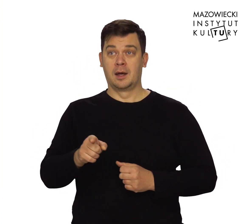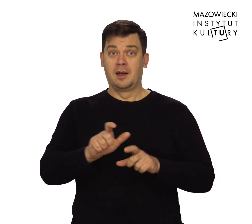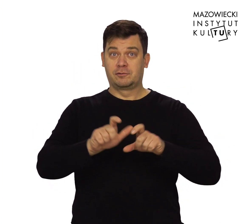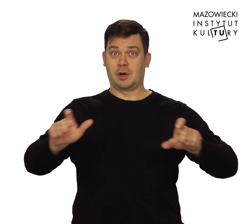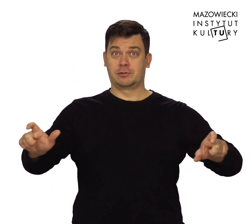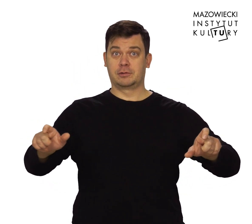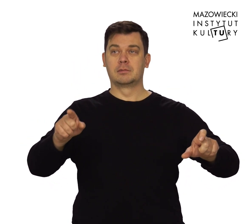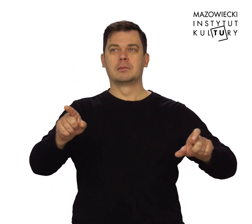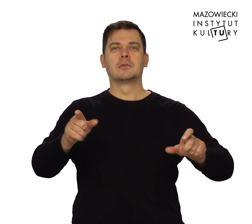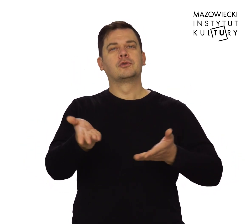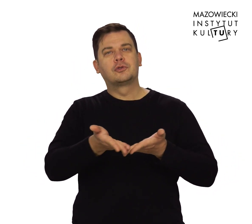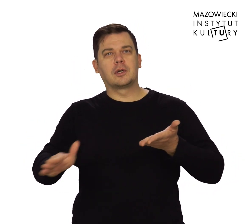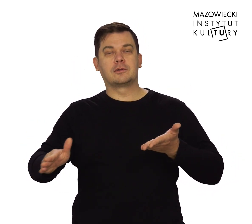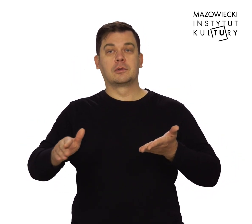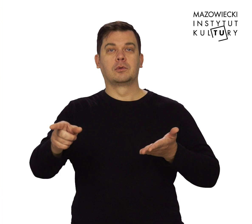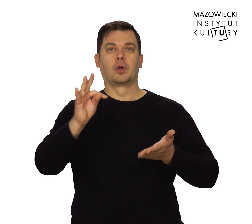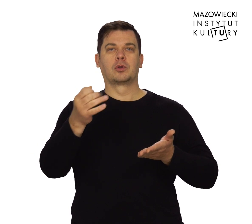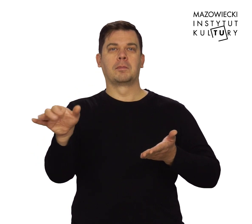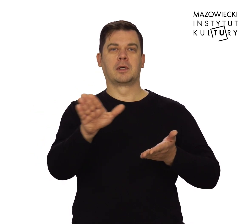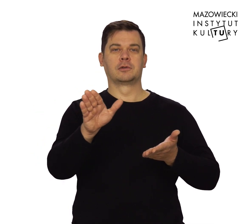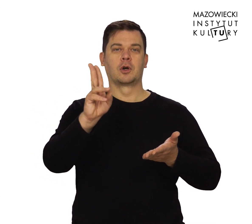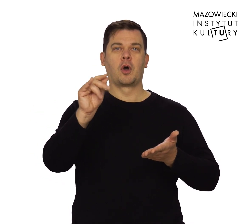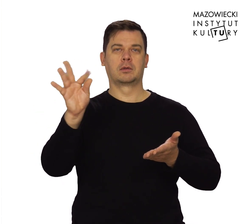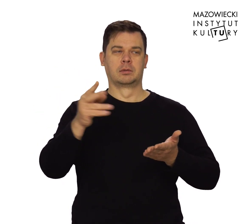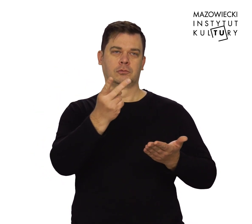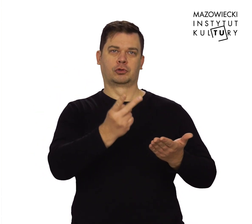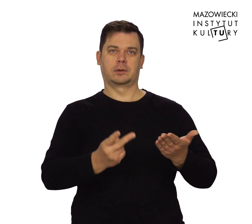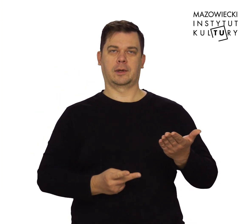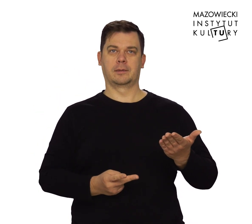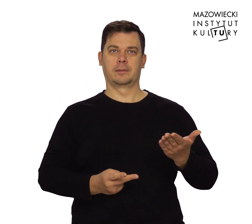W czasie spotkania fragmenty ksiązki odczyta Tomasz Kot.